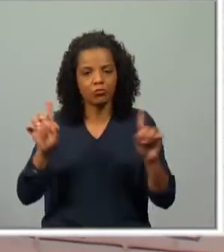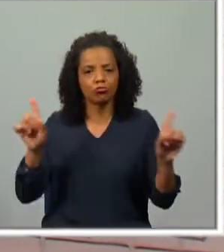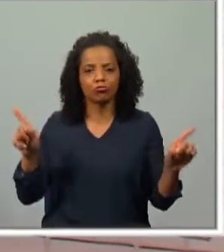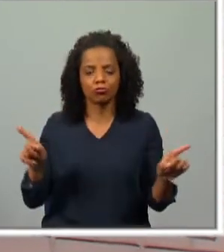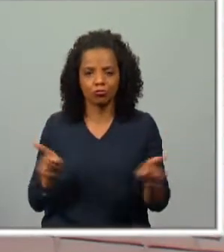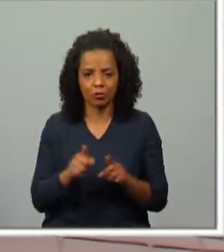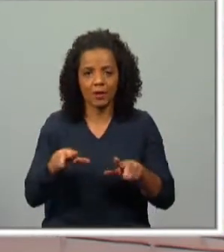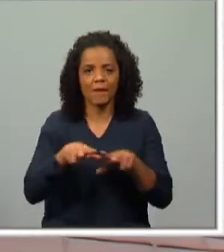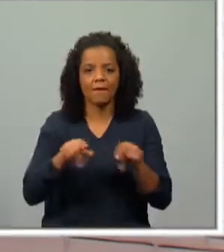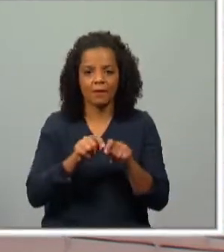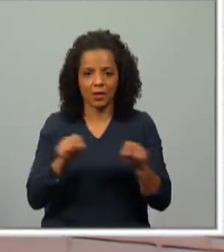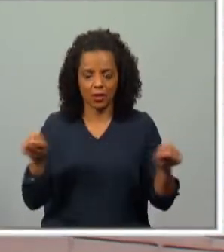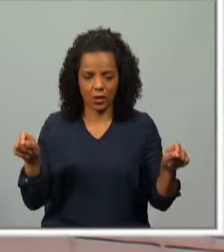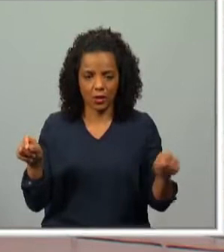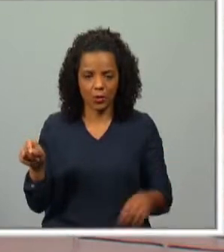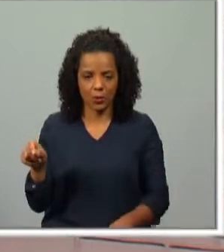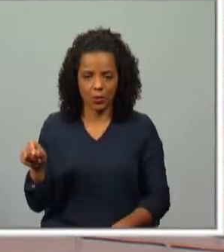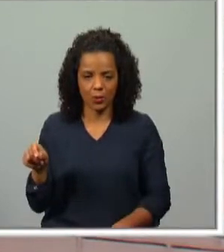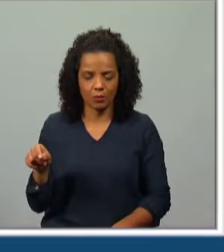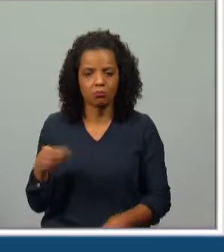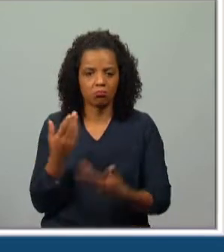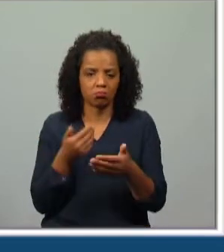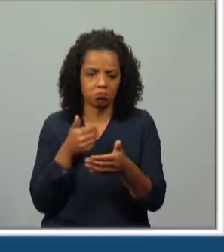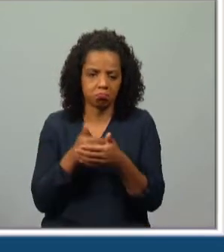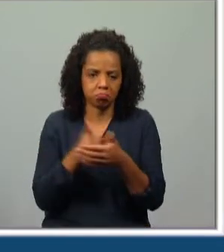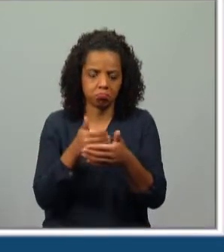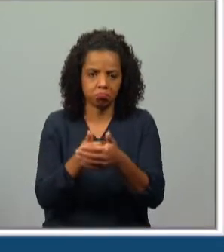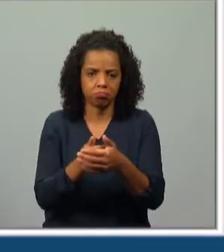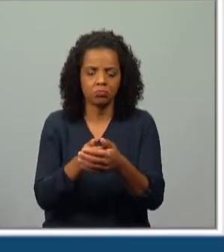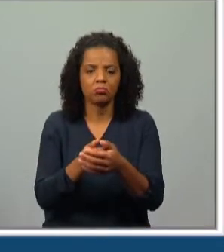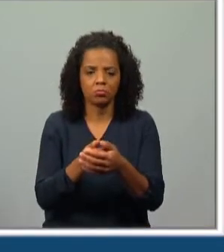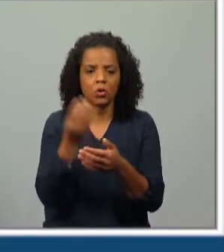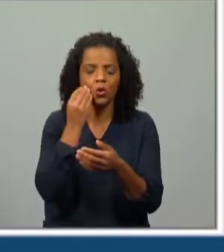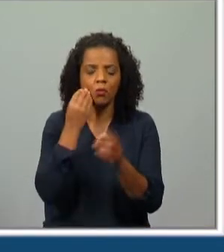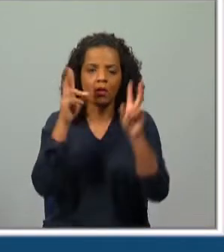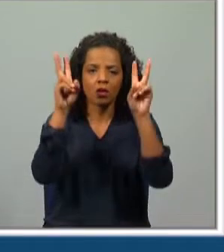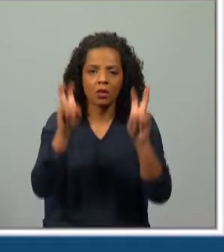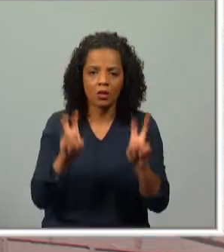do vídeo que vimos devidamente organizado não é por tópicos 從我們正確看到的視頻中組織不是按主題